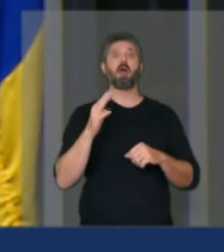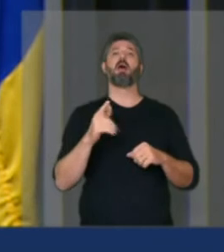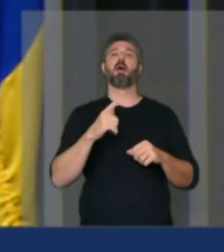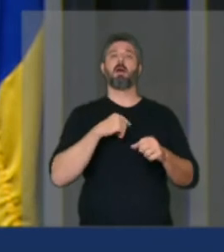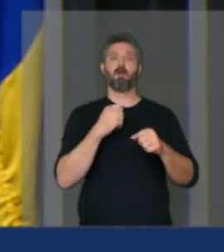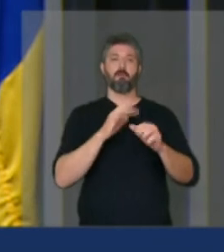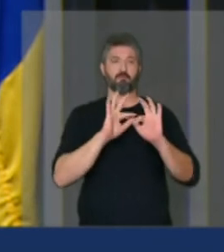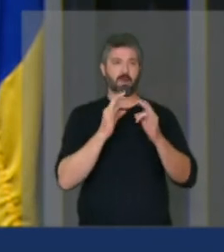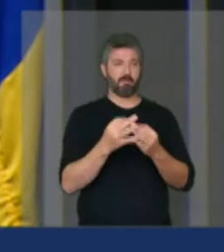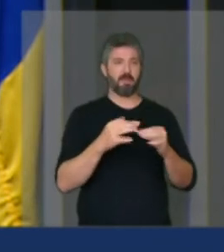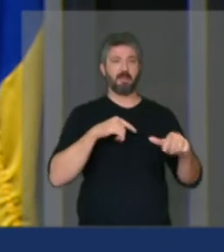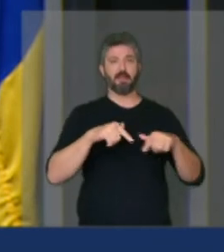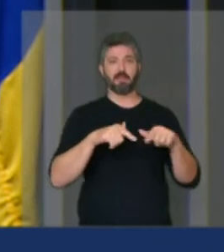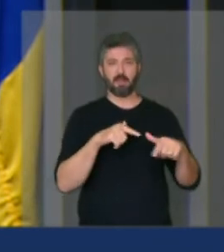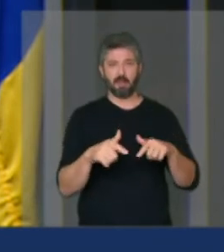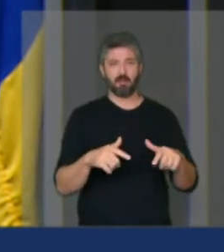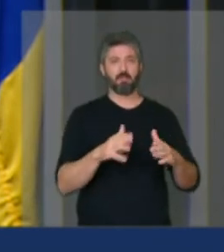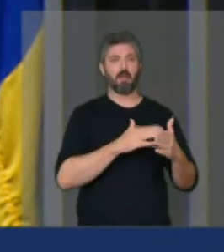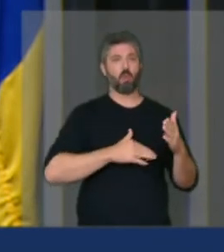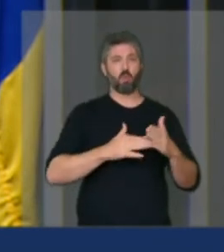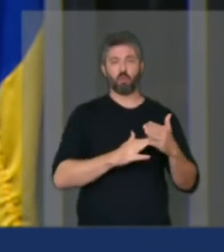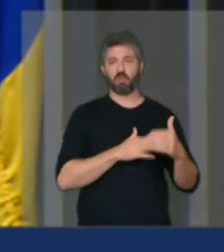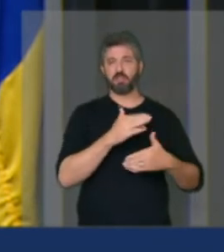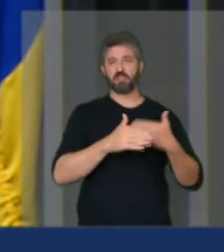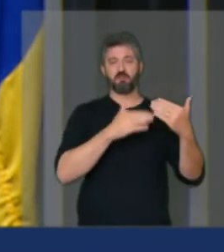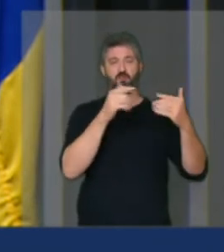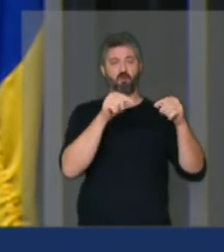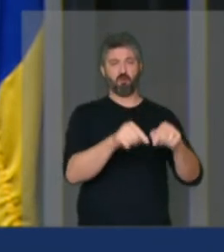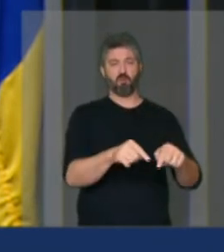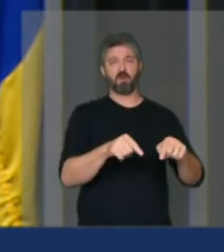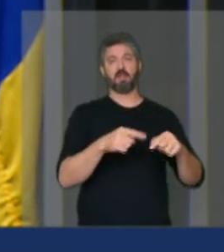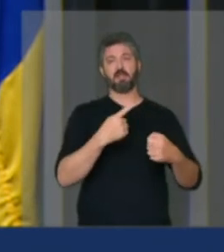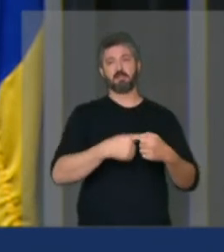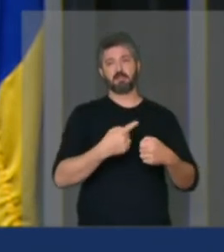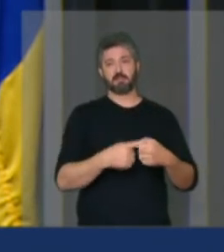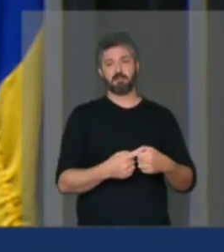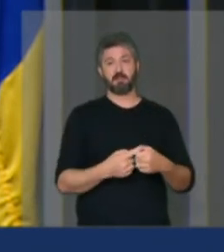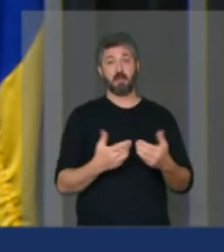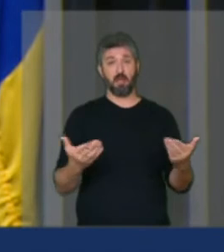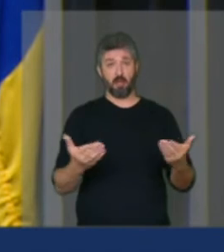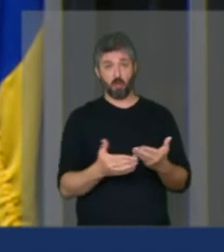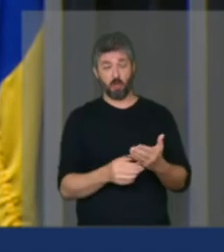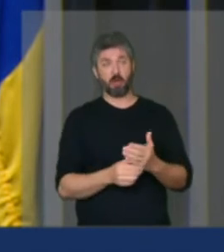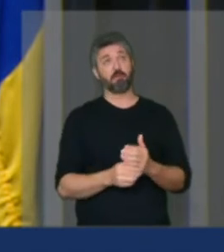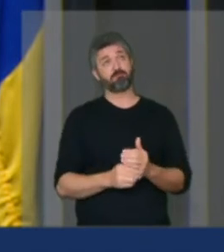FAMÍLIAS, TRABALHAM, DESENVOLVEM SUA ATIVIDADE NO MUNICÍPIO, E QUE AGORA RECENTEMENTE A COMPANHIA